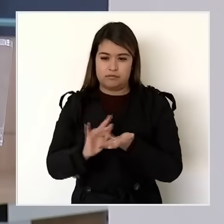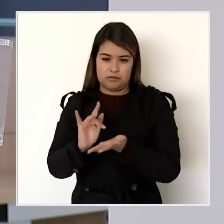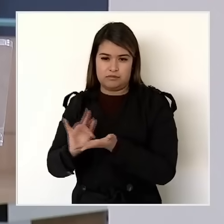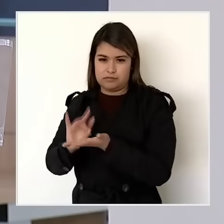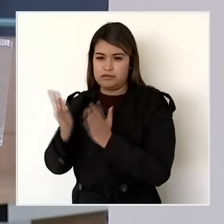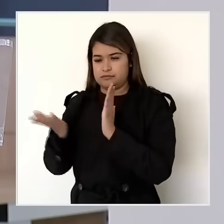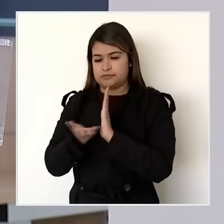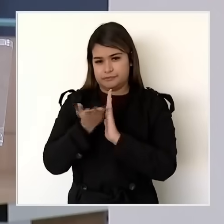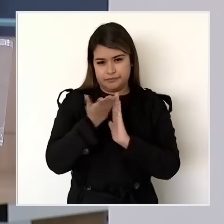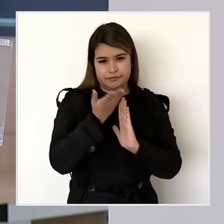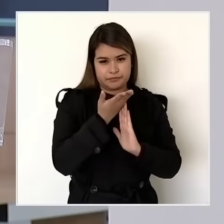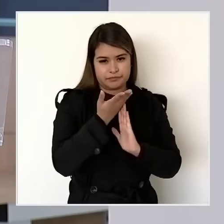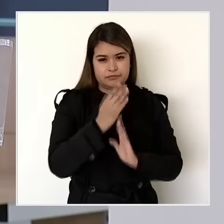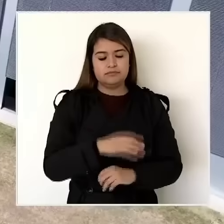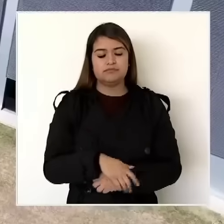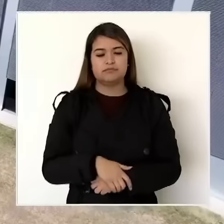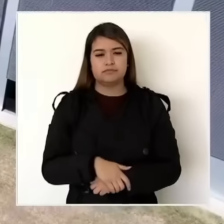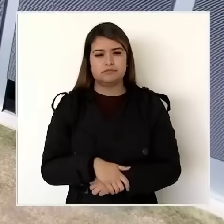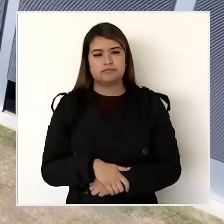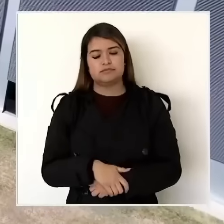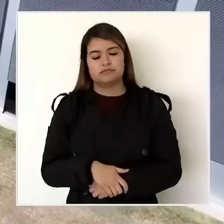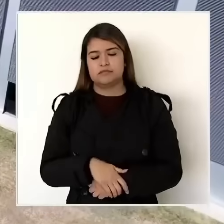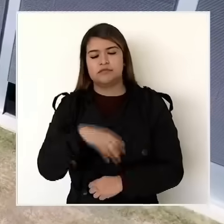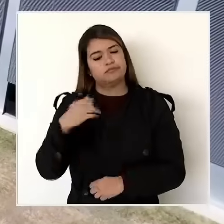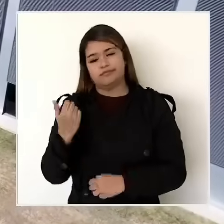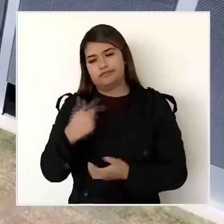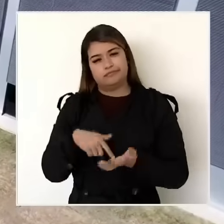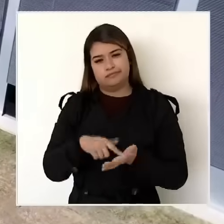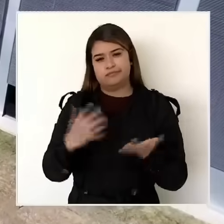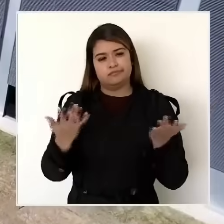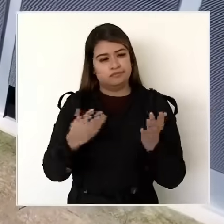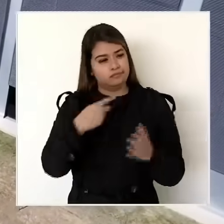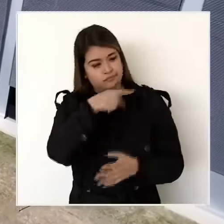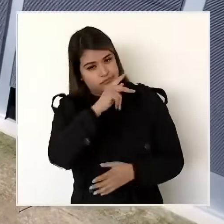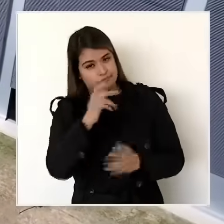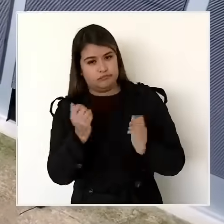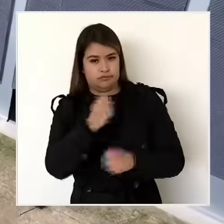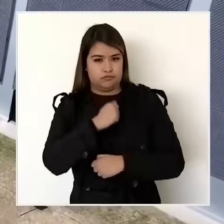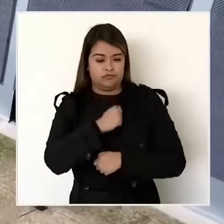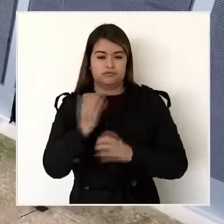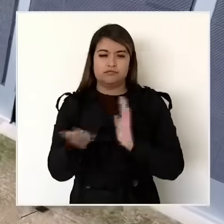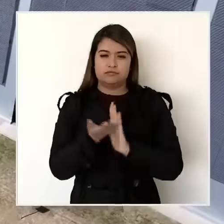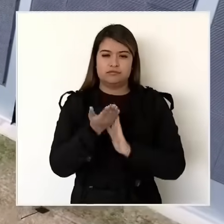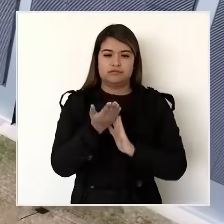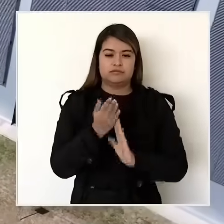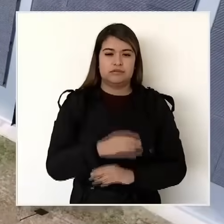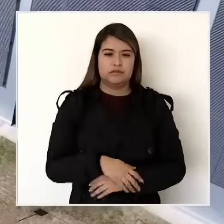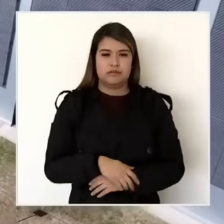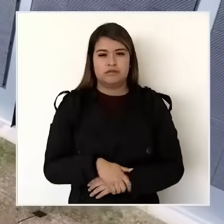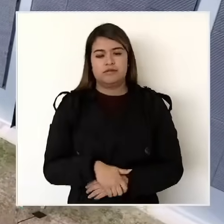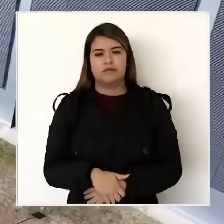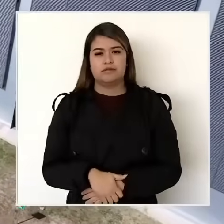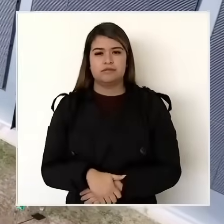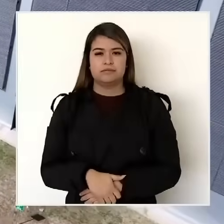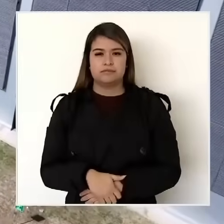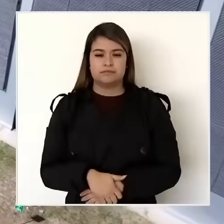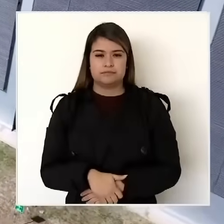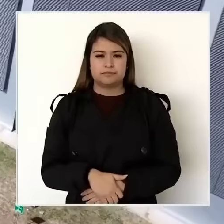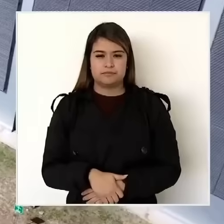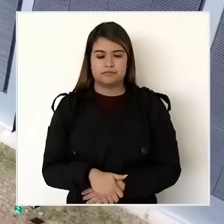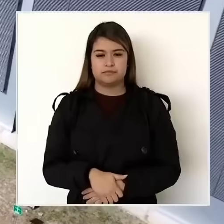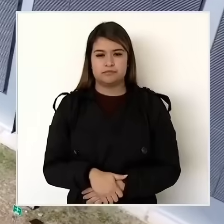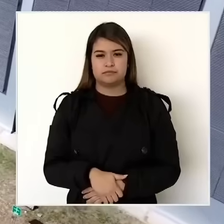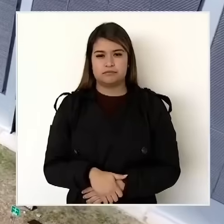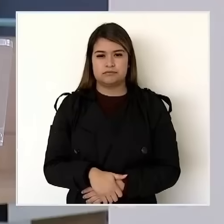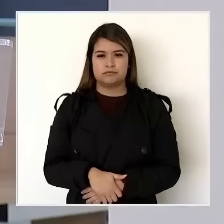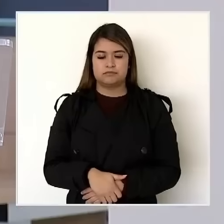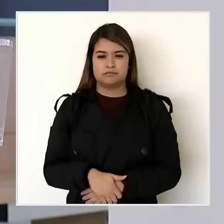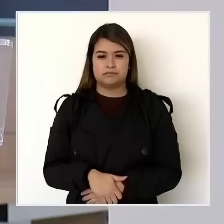trenes y otras instalaciones estratégicas y de desarrollo fundamental para el país.